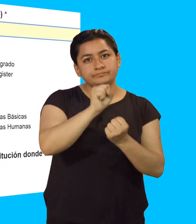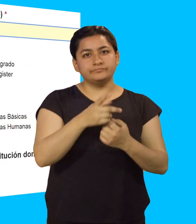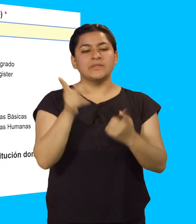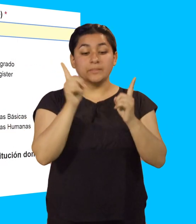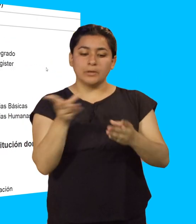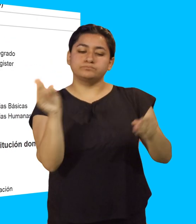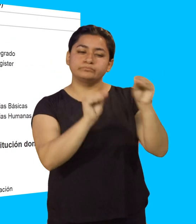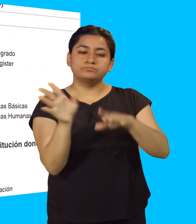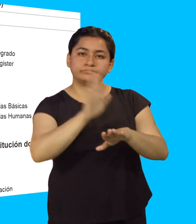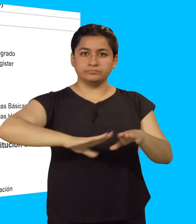y el campo de trabajo.